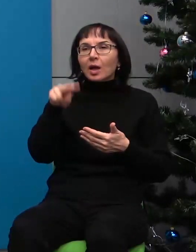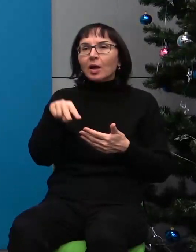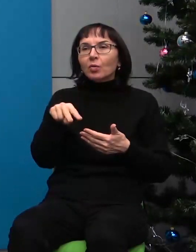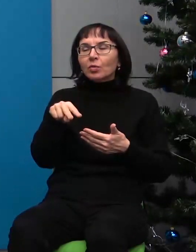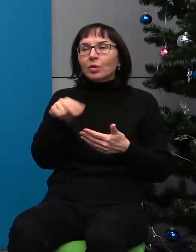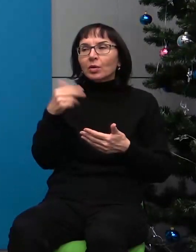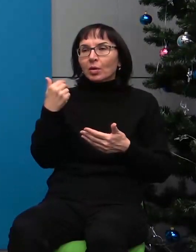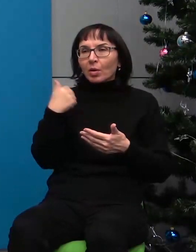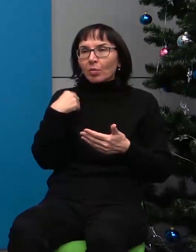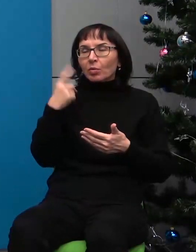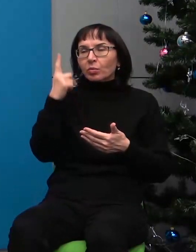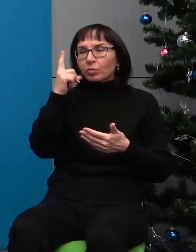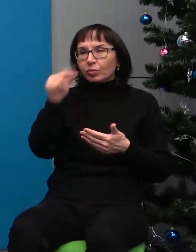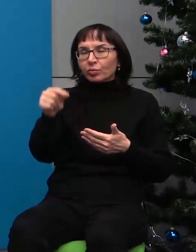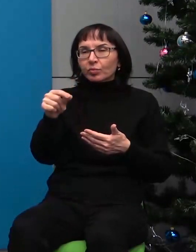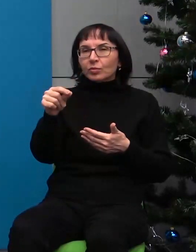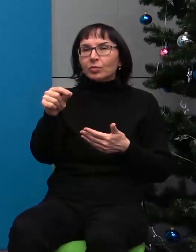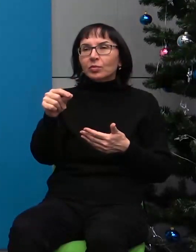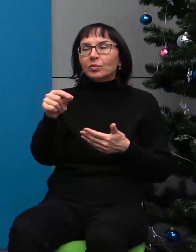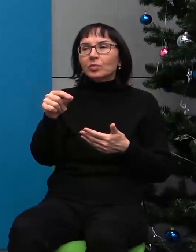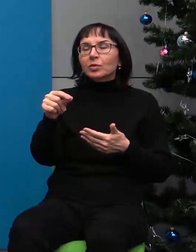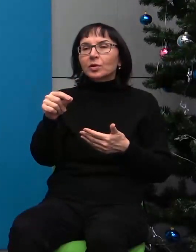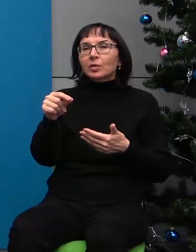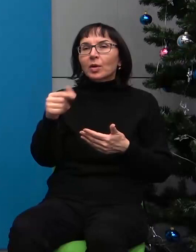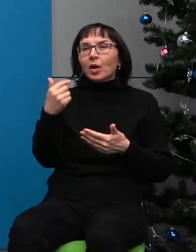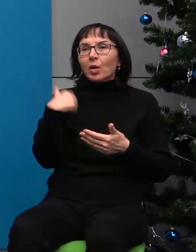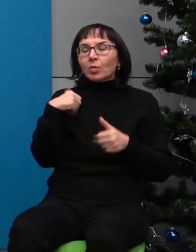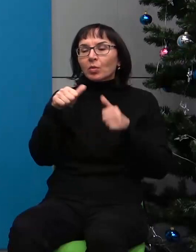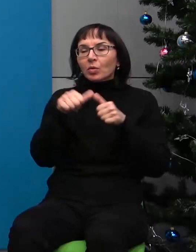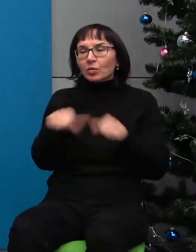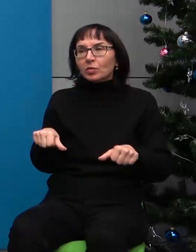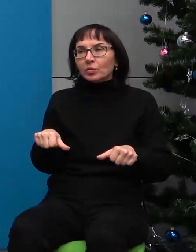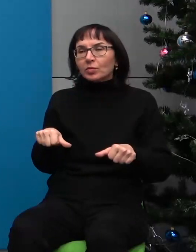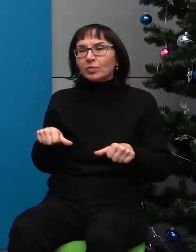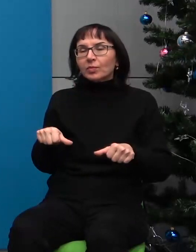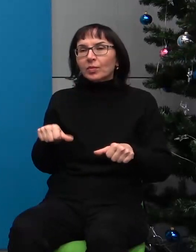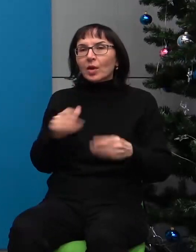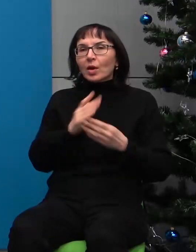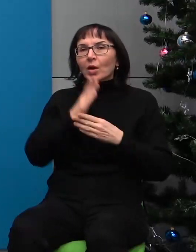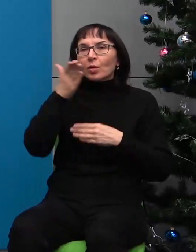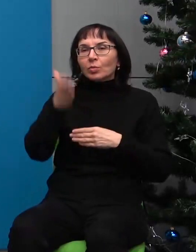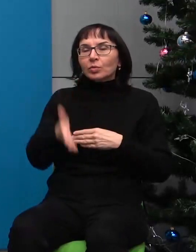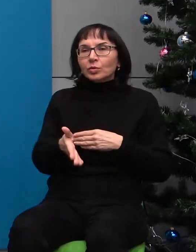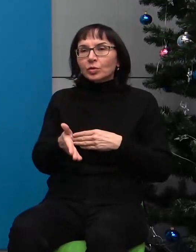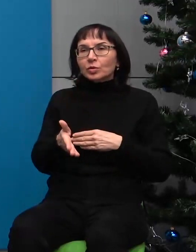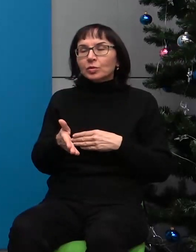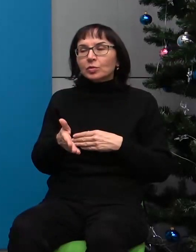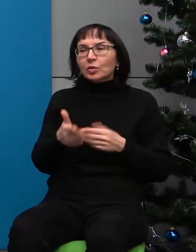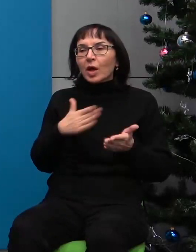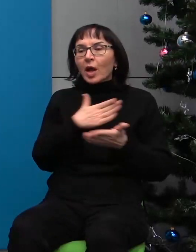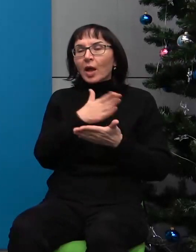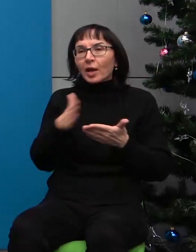Ponieważ ten przyszły, wspaniały kraj, ta Rzesza, która miała trwać tysiąc lat,